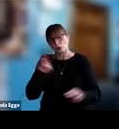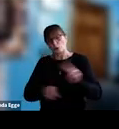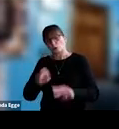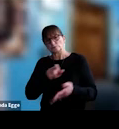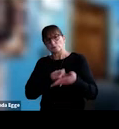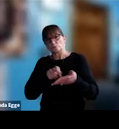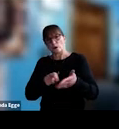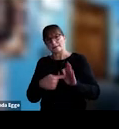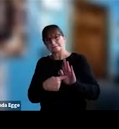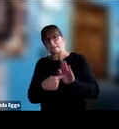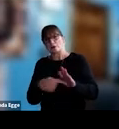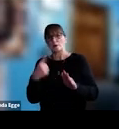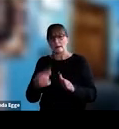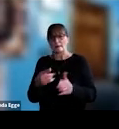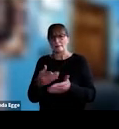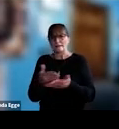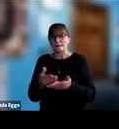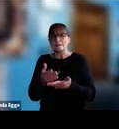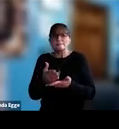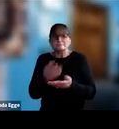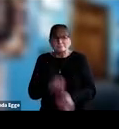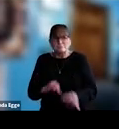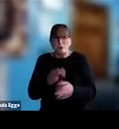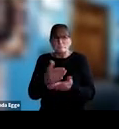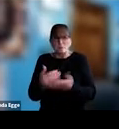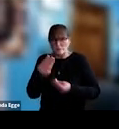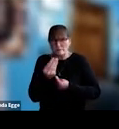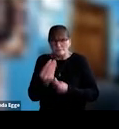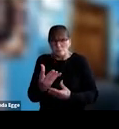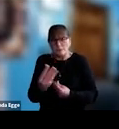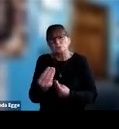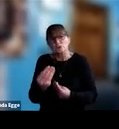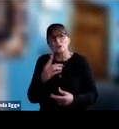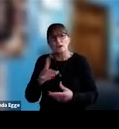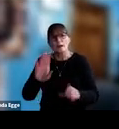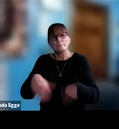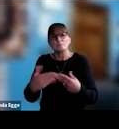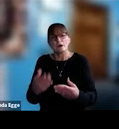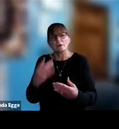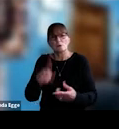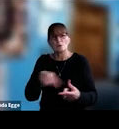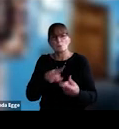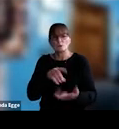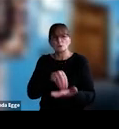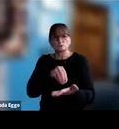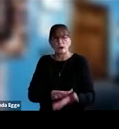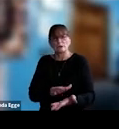y piezas clave de información que se pueden proporcionar al documentar el historial de consumo de sustancias